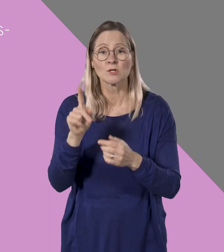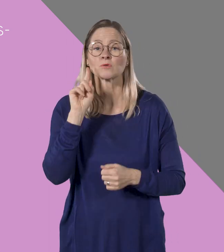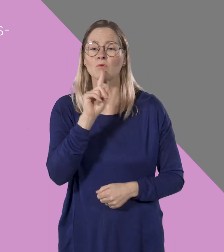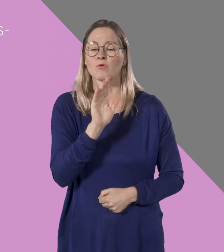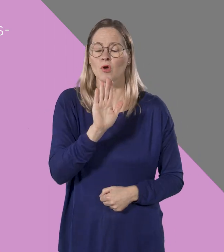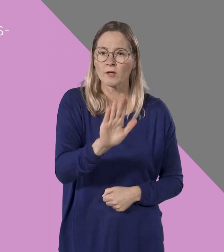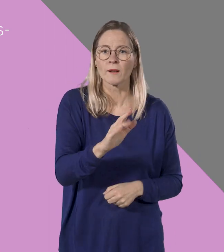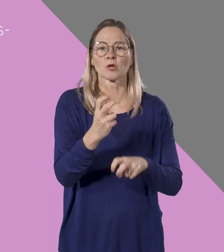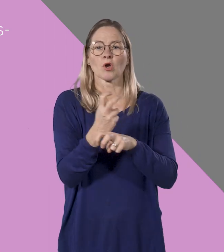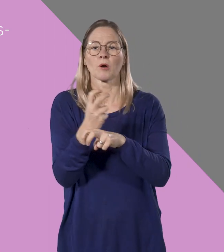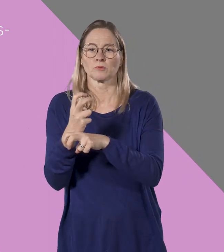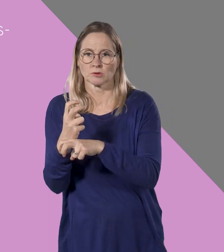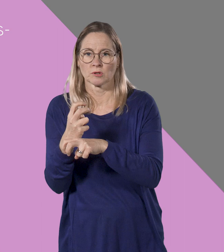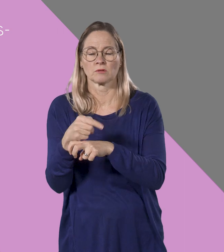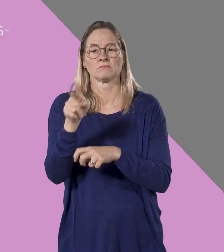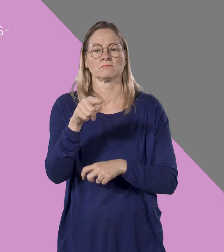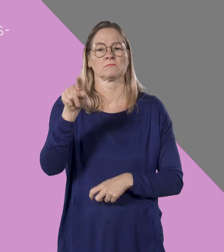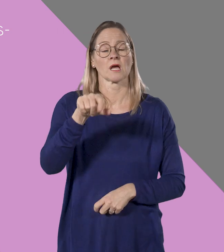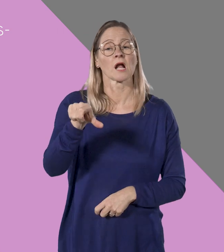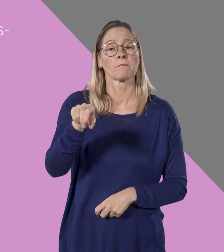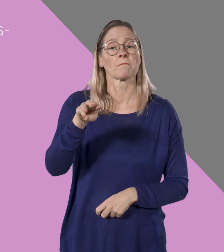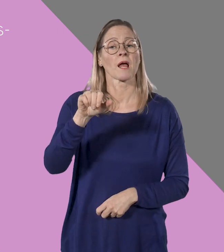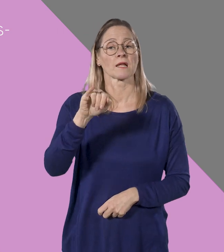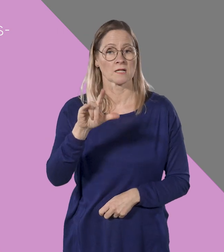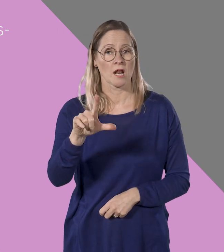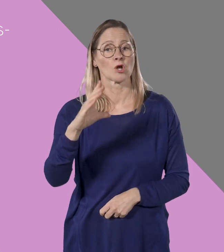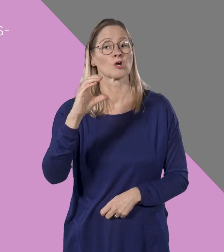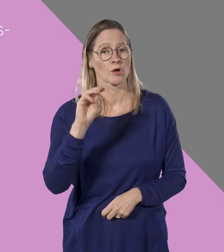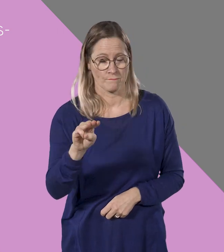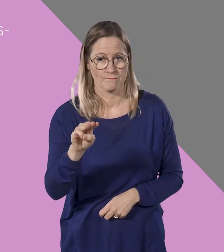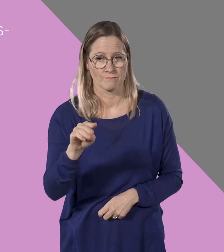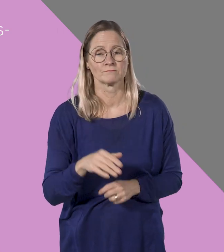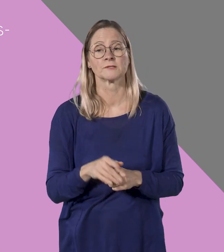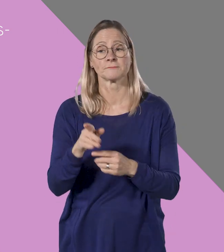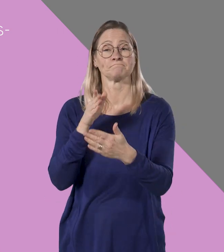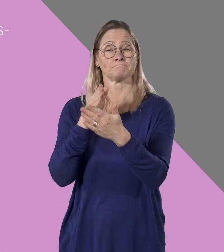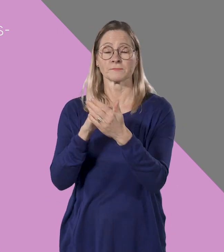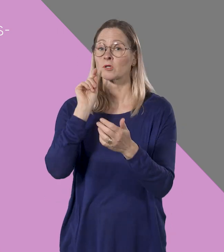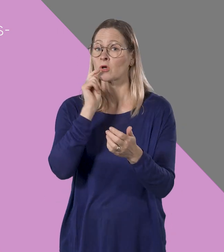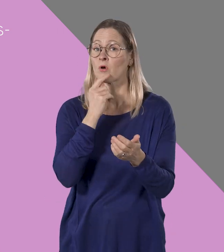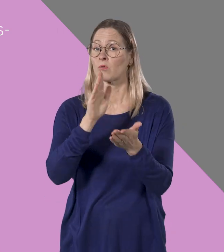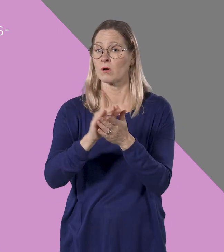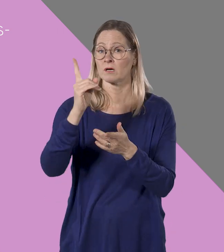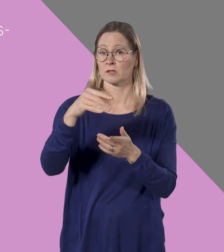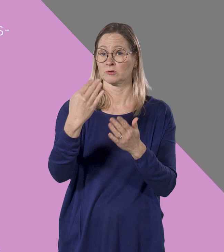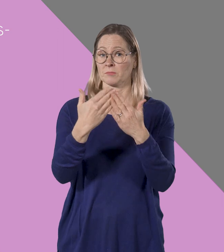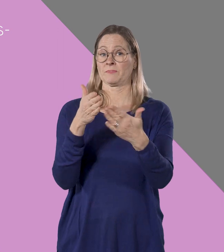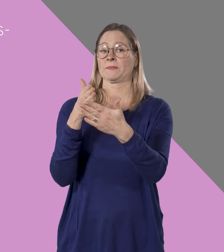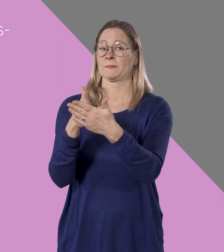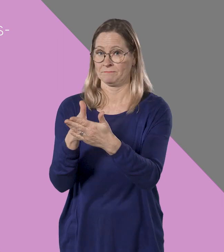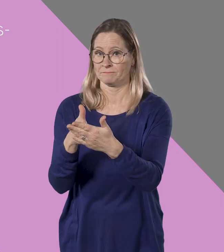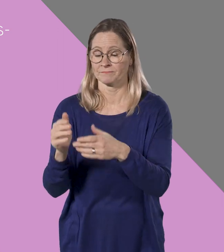kuurojenkokemukset@gmail.com 18.12.2022 mennessä.